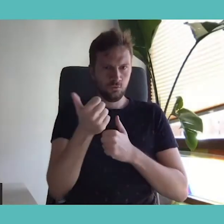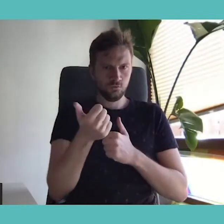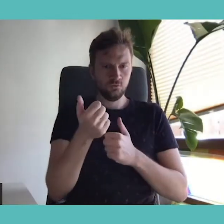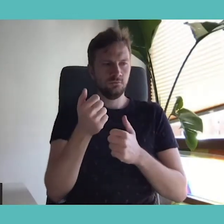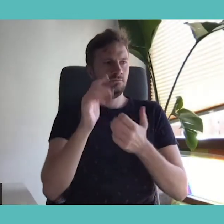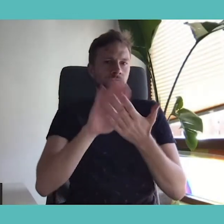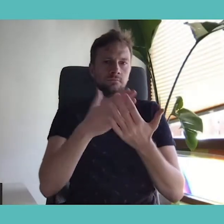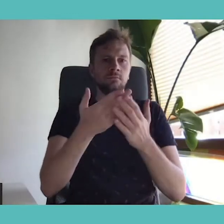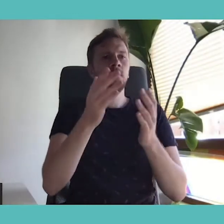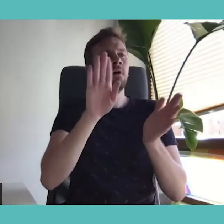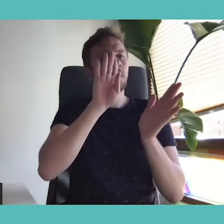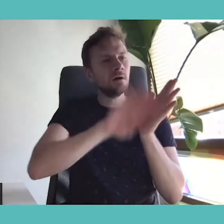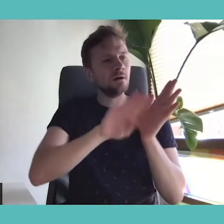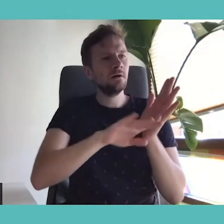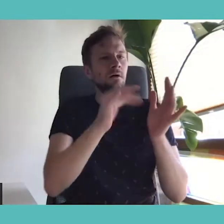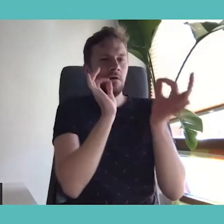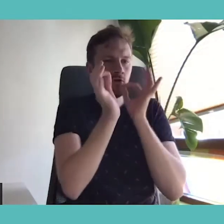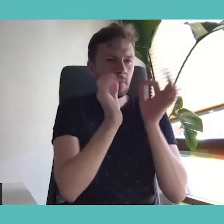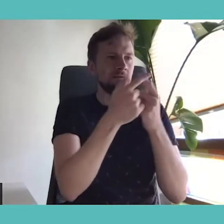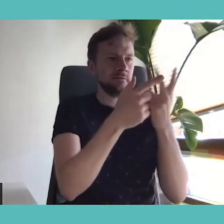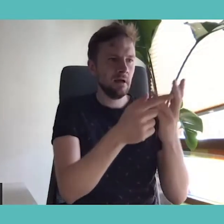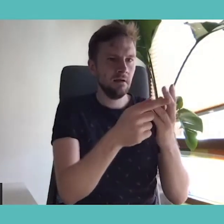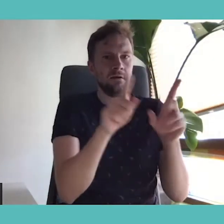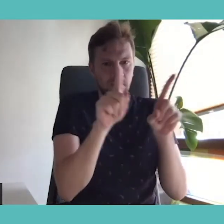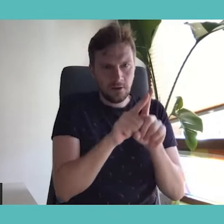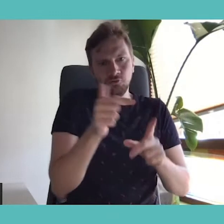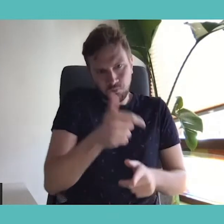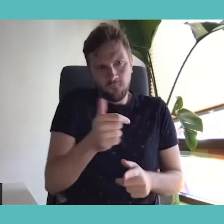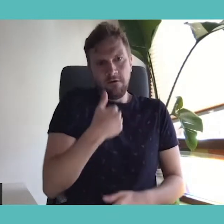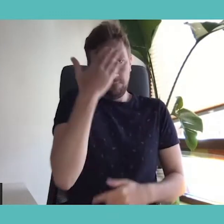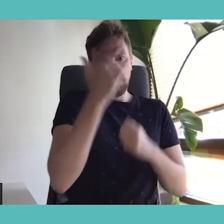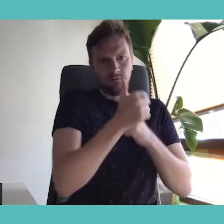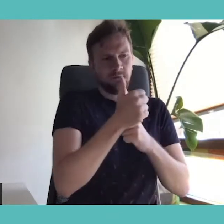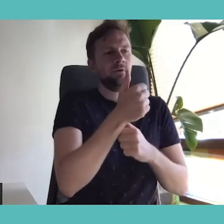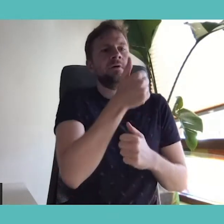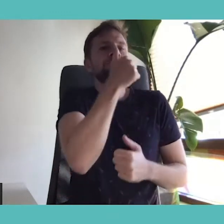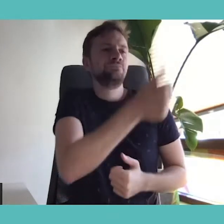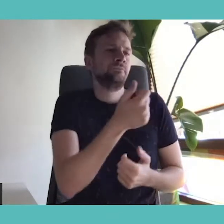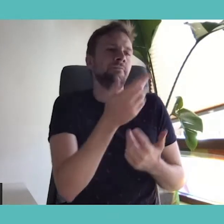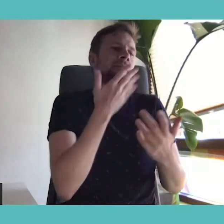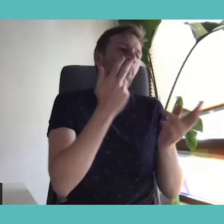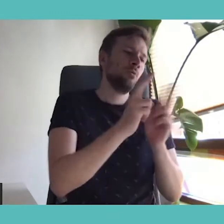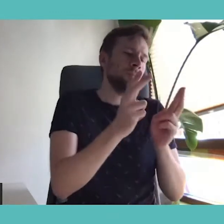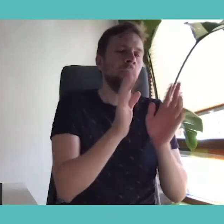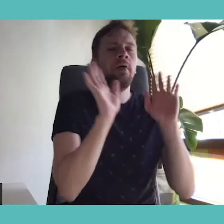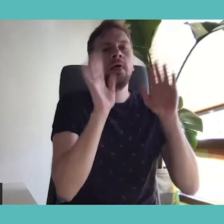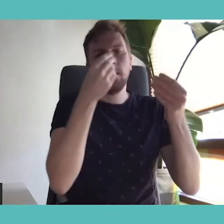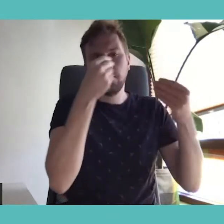Niezależnie od tego jak ważne czy zwykłe są to dane. Do każdej informacji powinienem mieć dostęp.